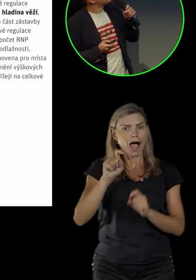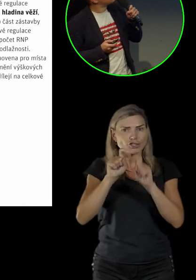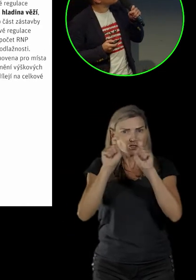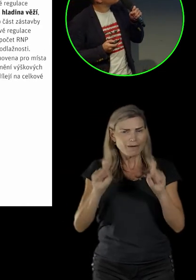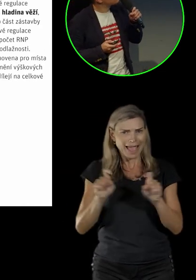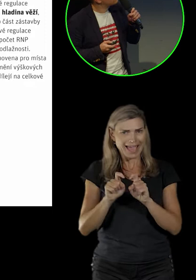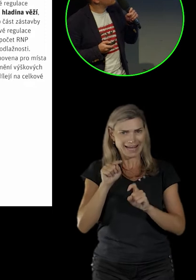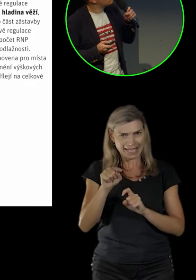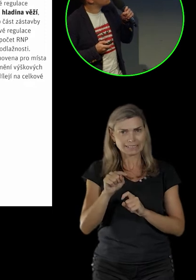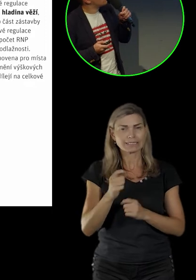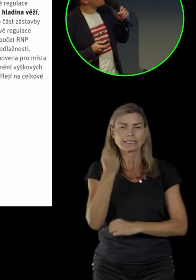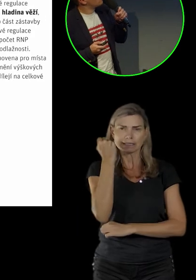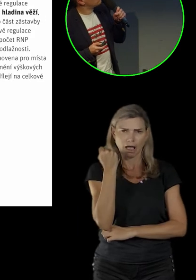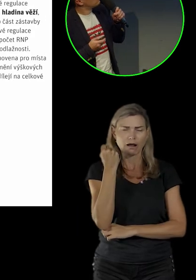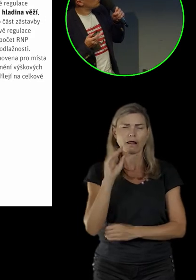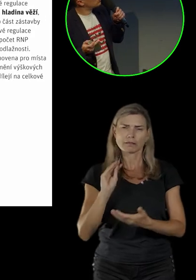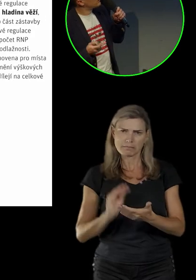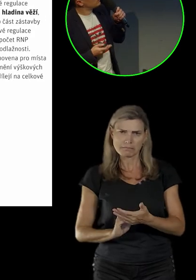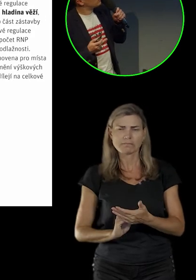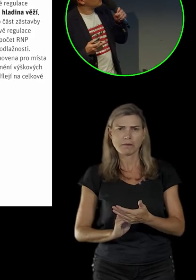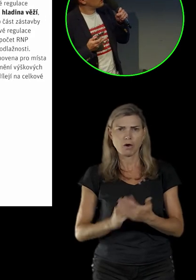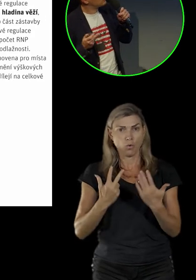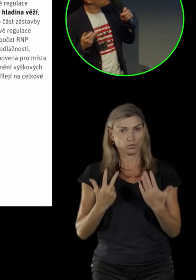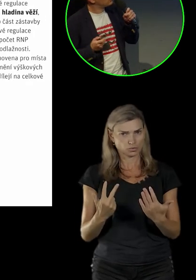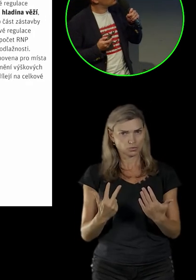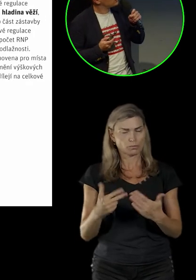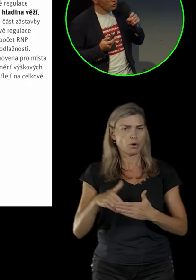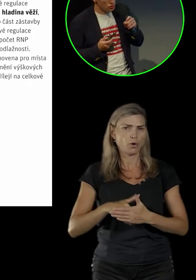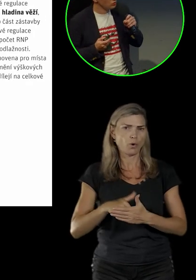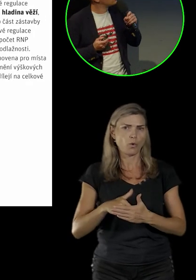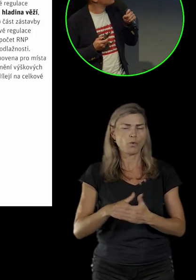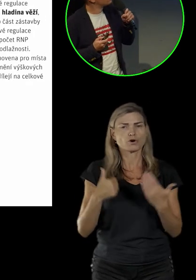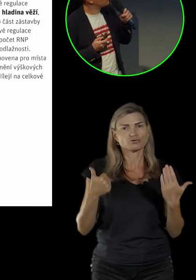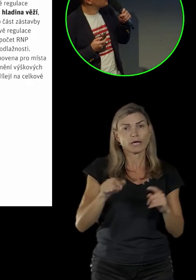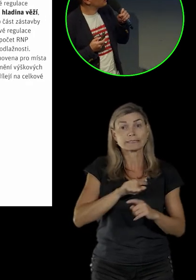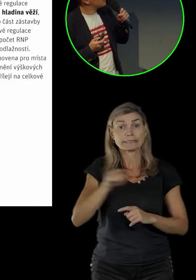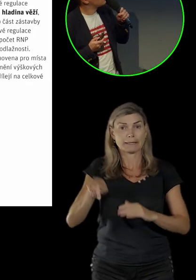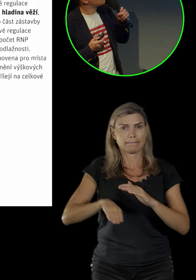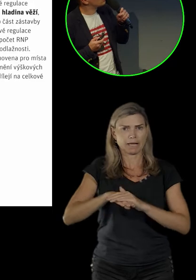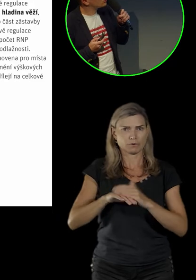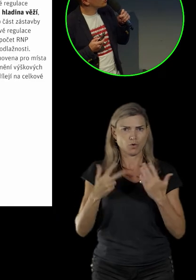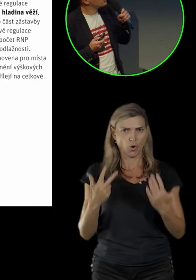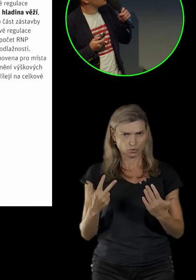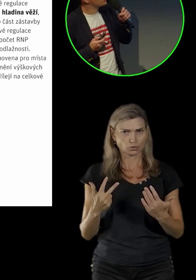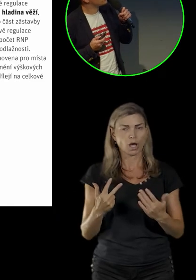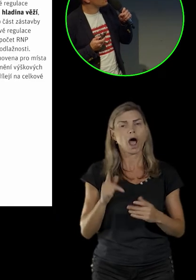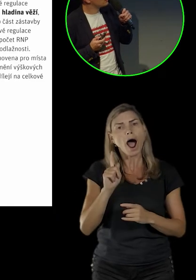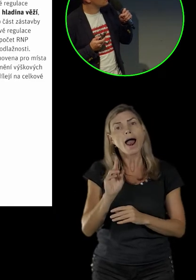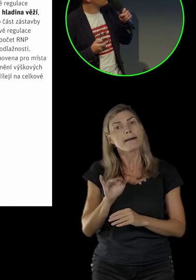Kde ta základní hladina osmi, to znamená 6 až 8, je doplněná možností část zástavby